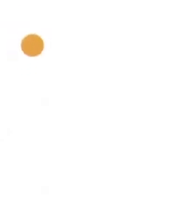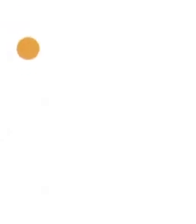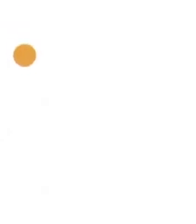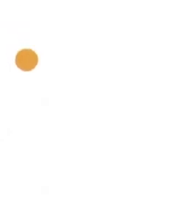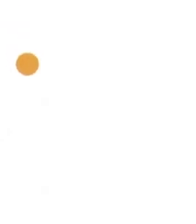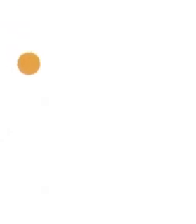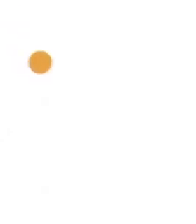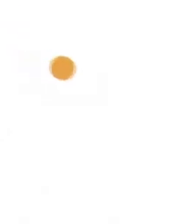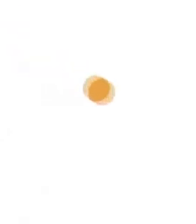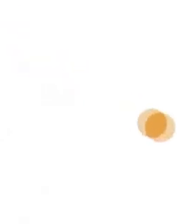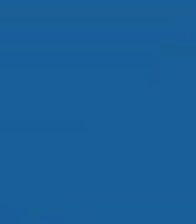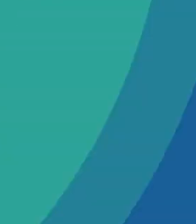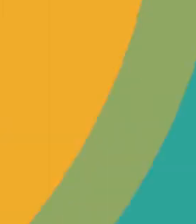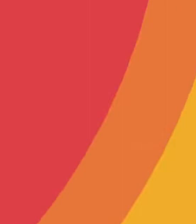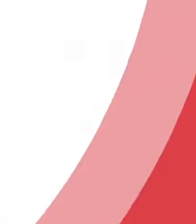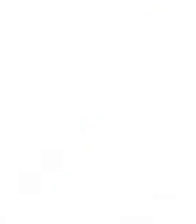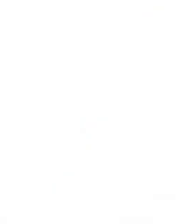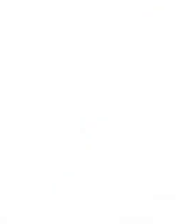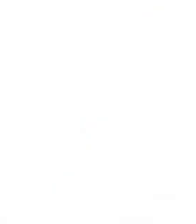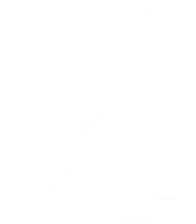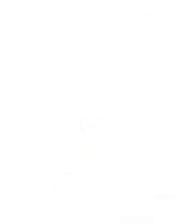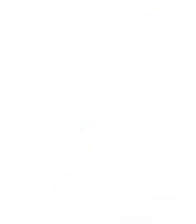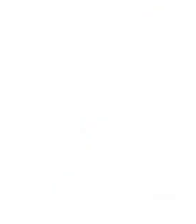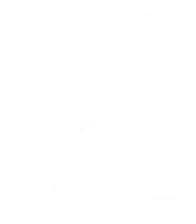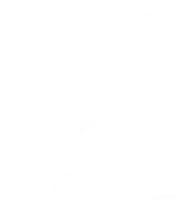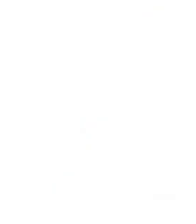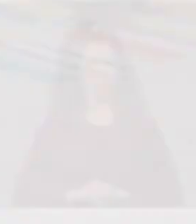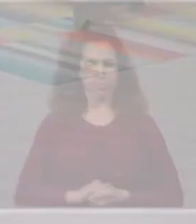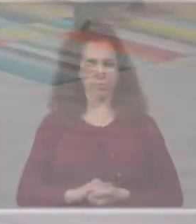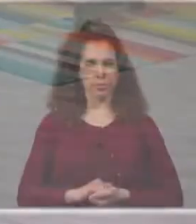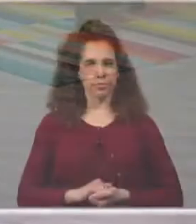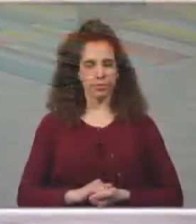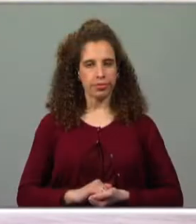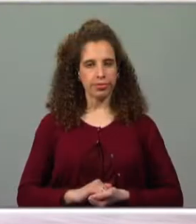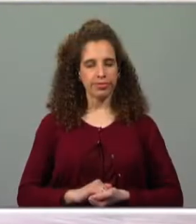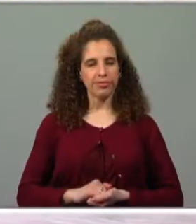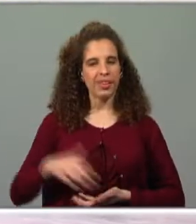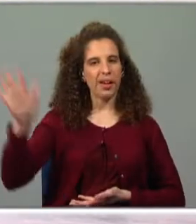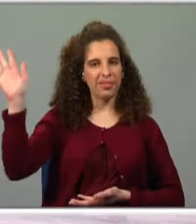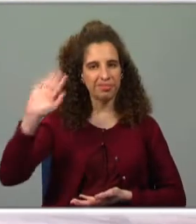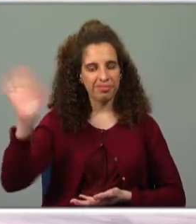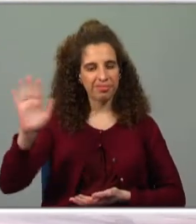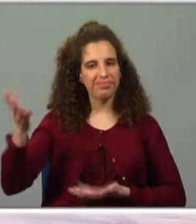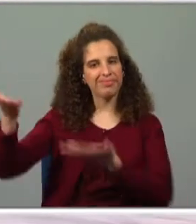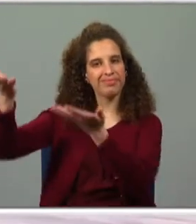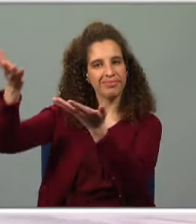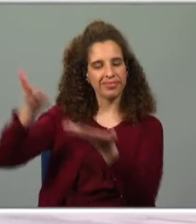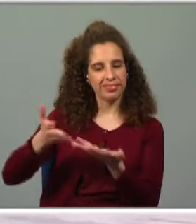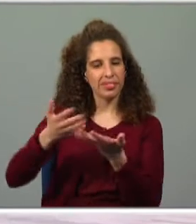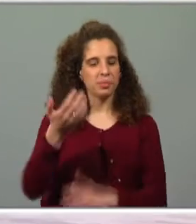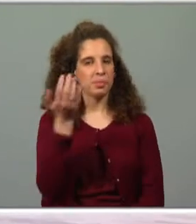[Música] o Olá sejam muito bem vindos a mais um [歌曲]你好，歡迎來到另一個